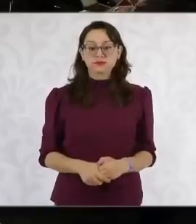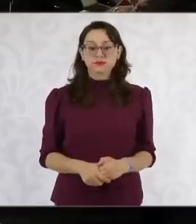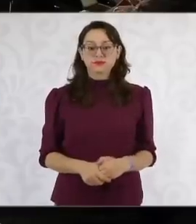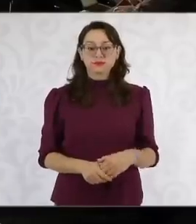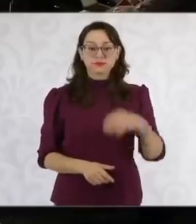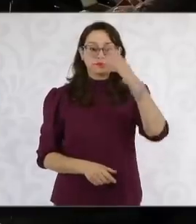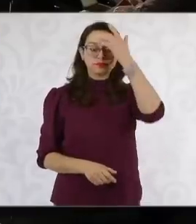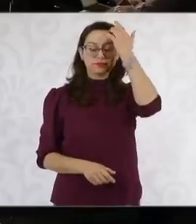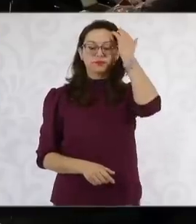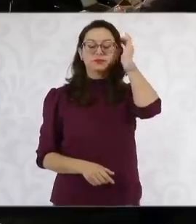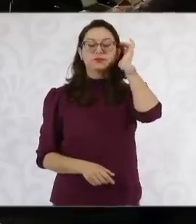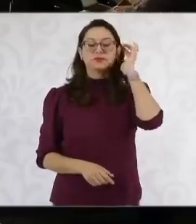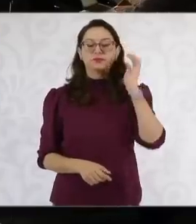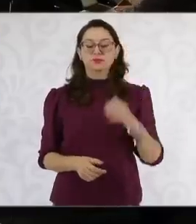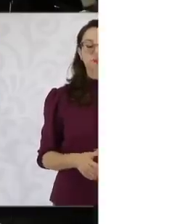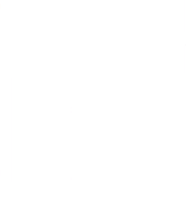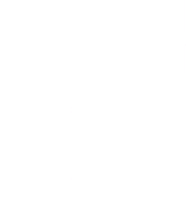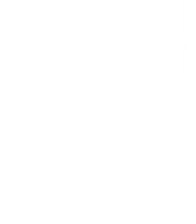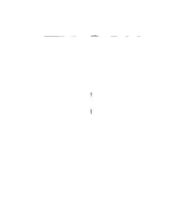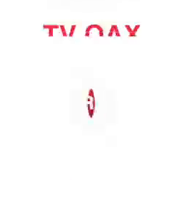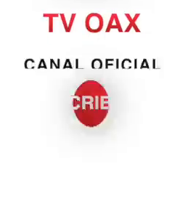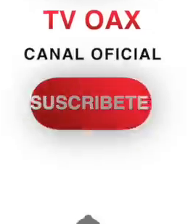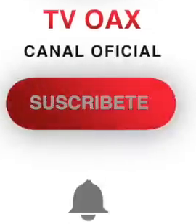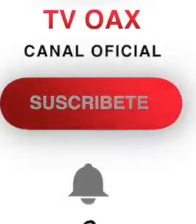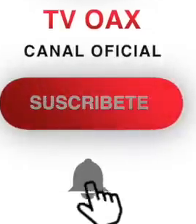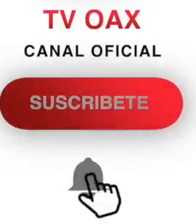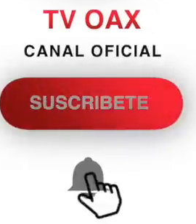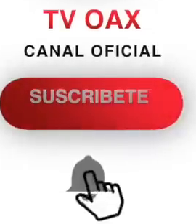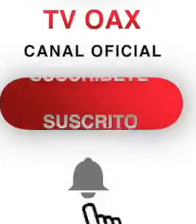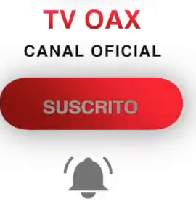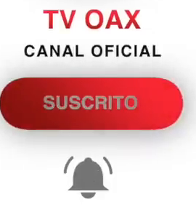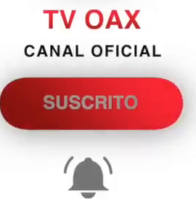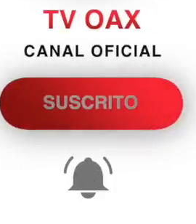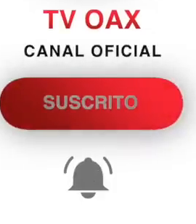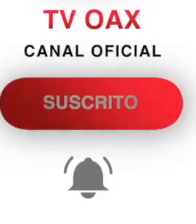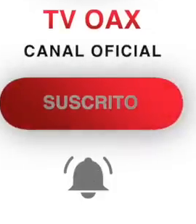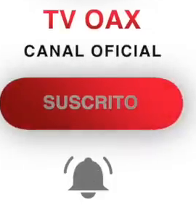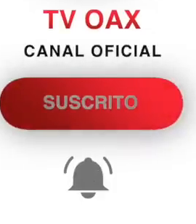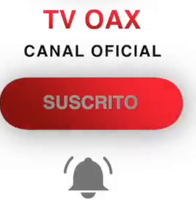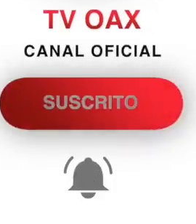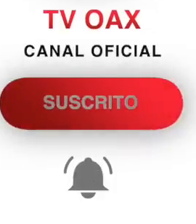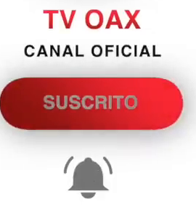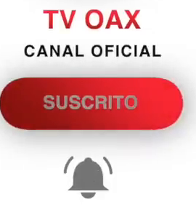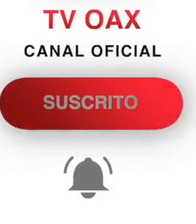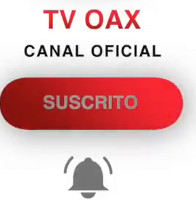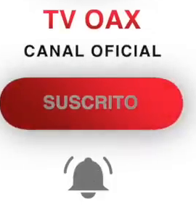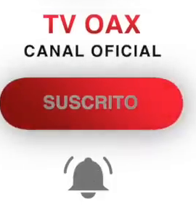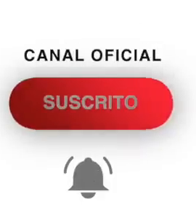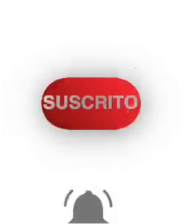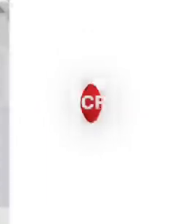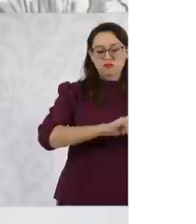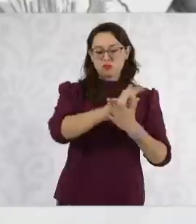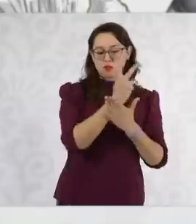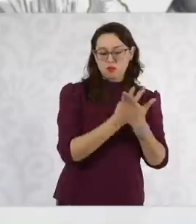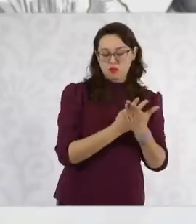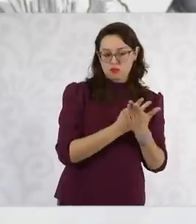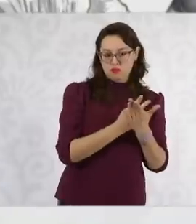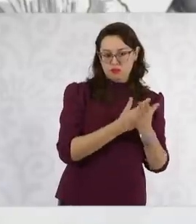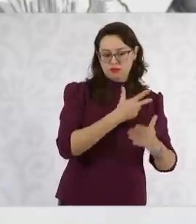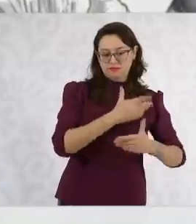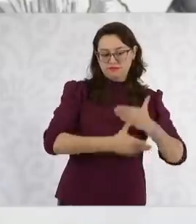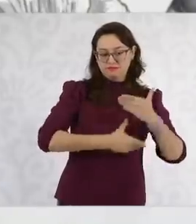venía desarrollando desde el gobierno anterior y ahora con la secretaria de las mujeres e sitlali